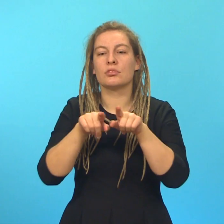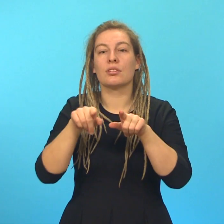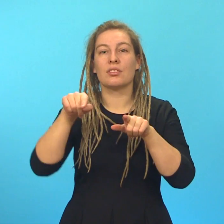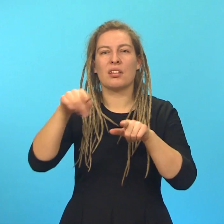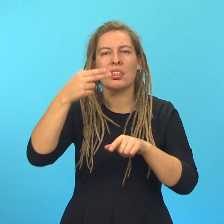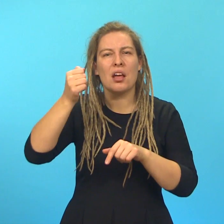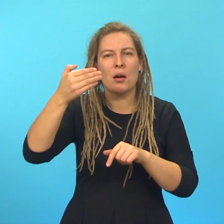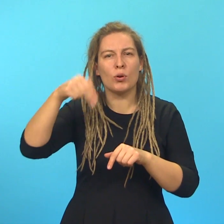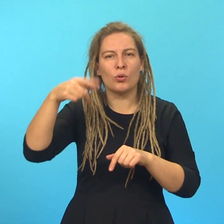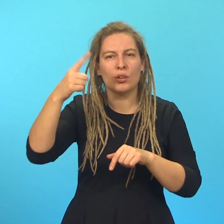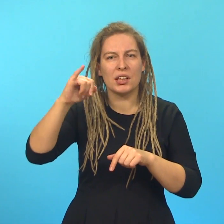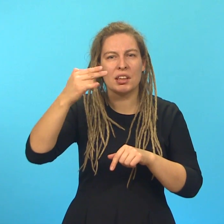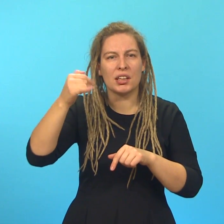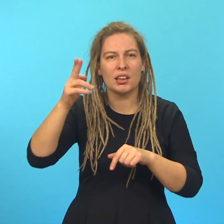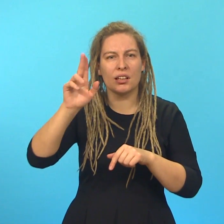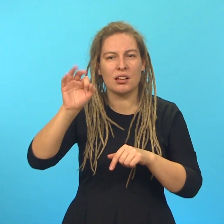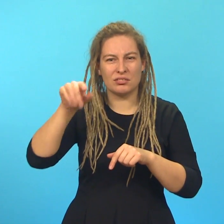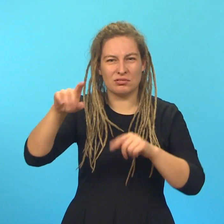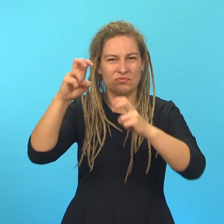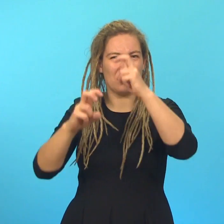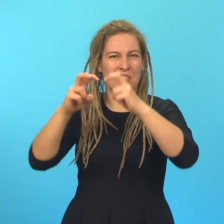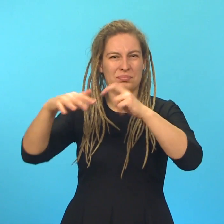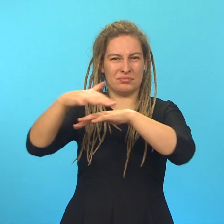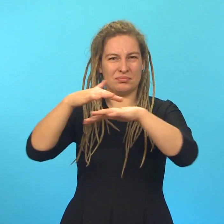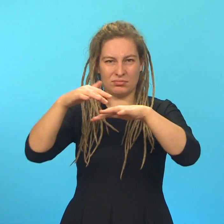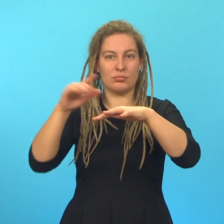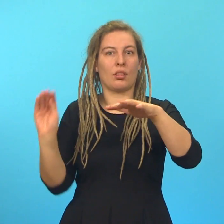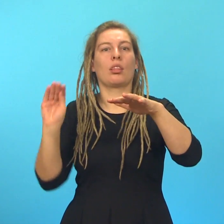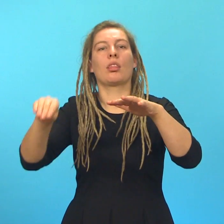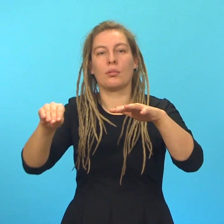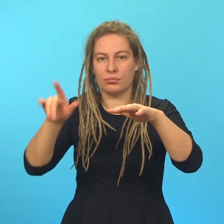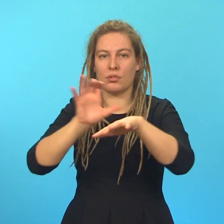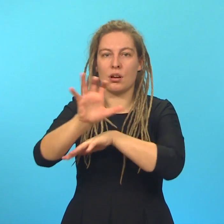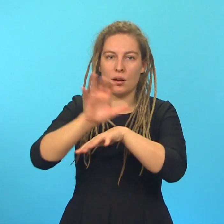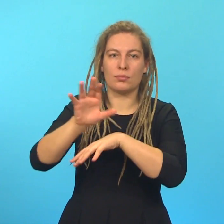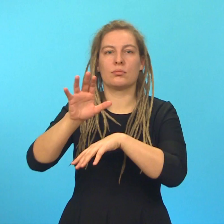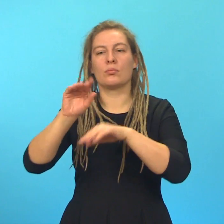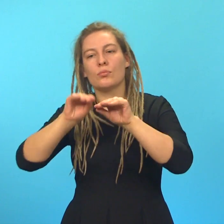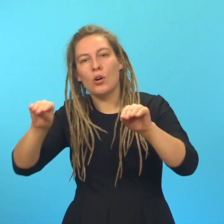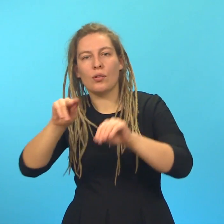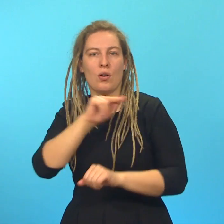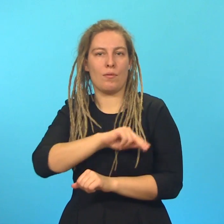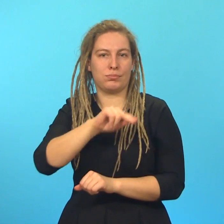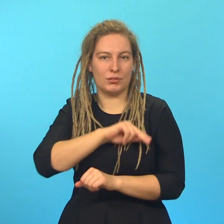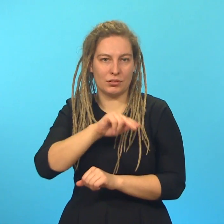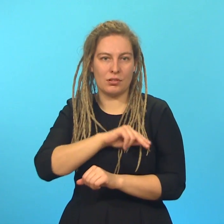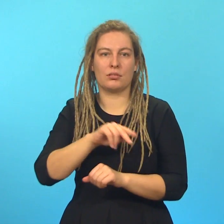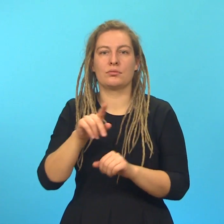įkūrė Namudininkų cechą prie Vilniaus gamybos-mokymo kombinato,